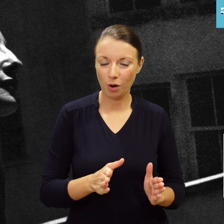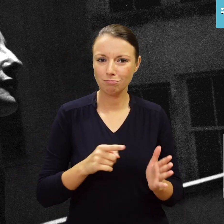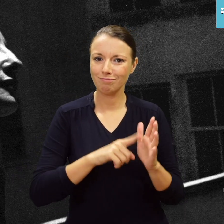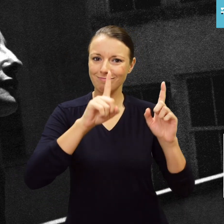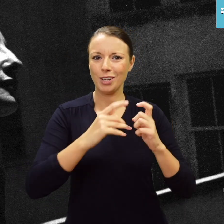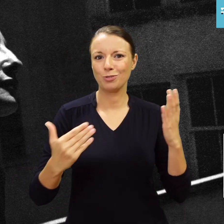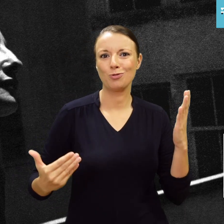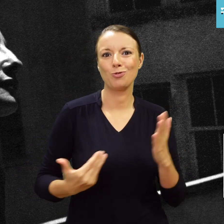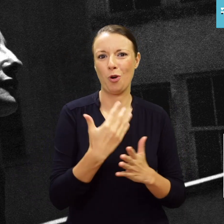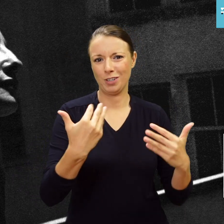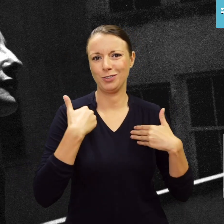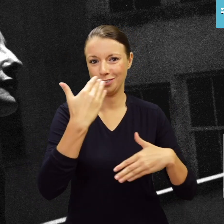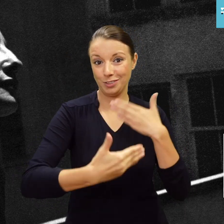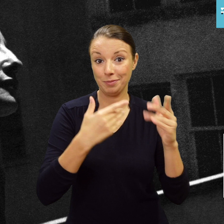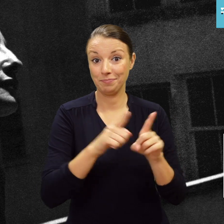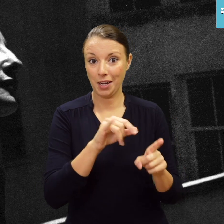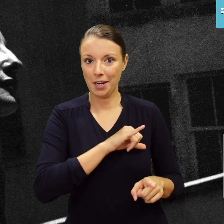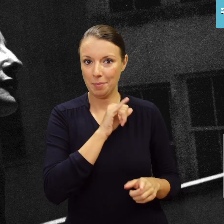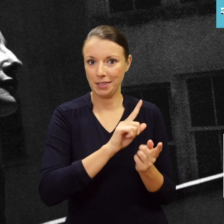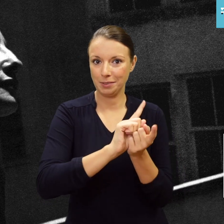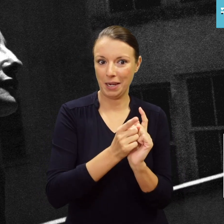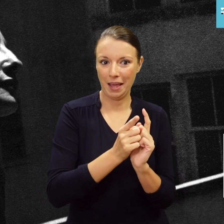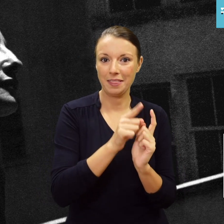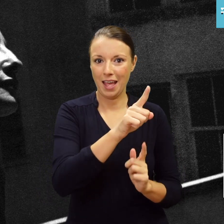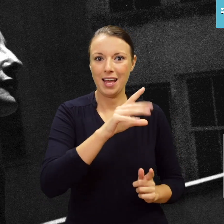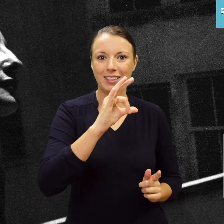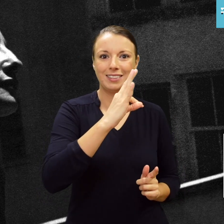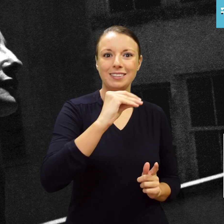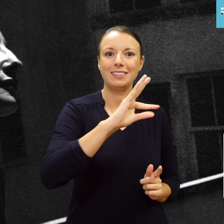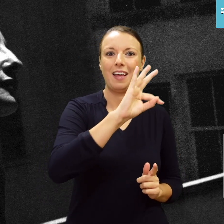i zaczęła nowe życie jako Stefania Milenbach.